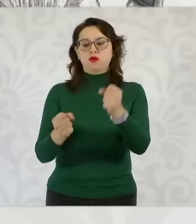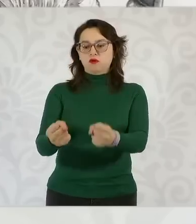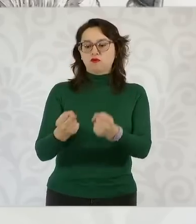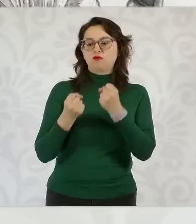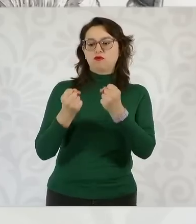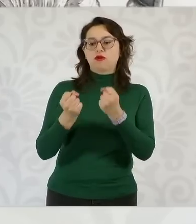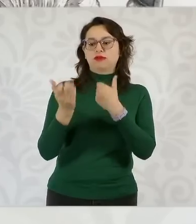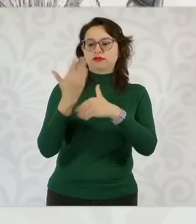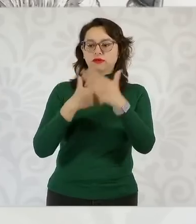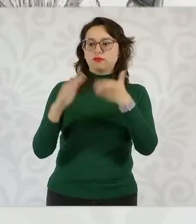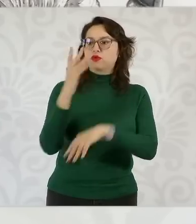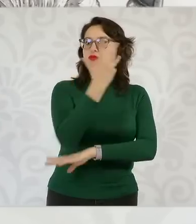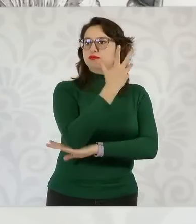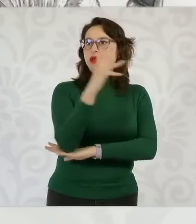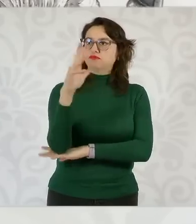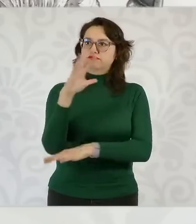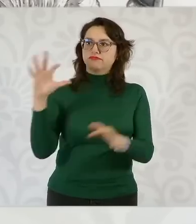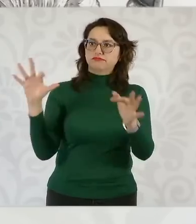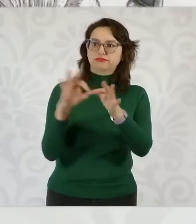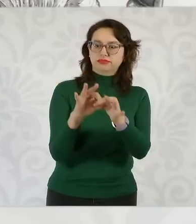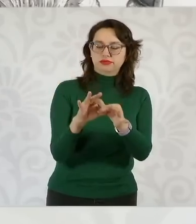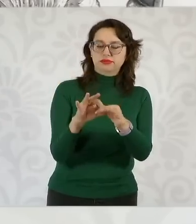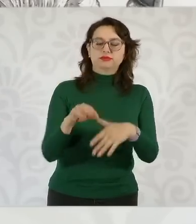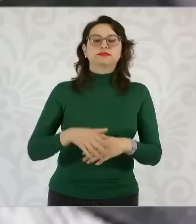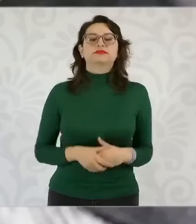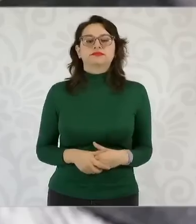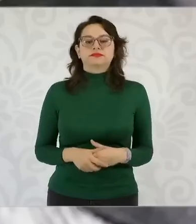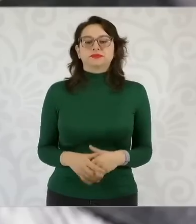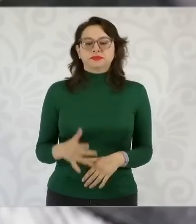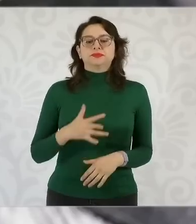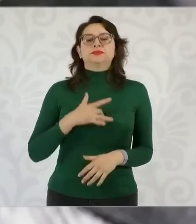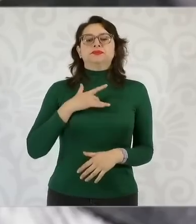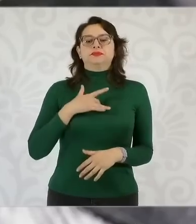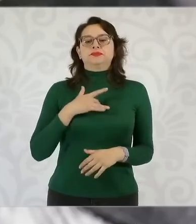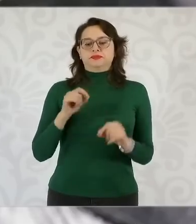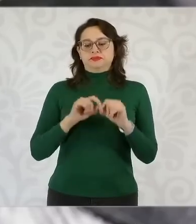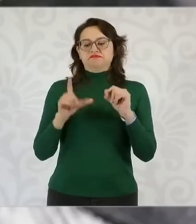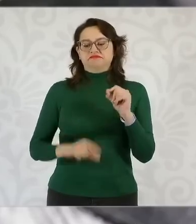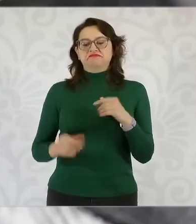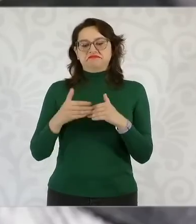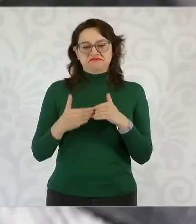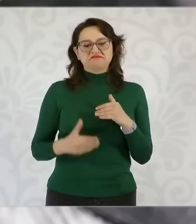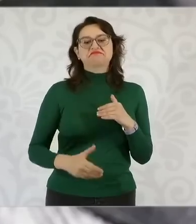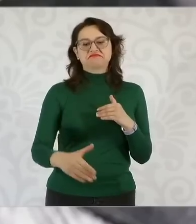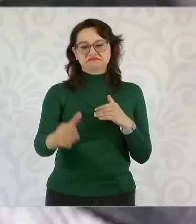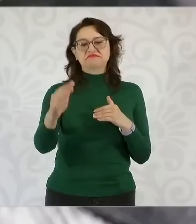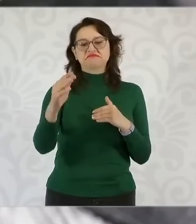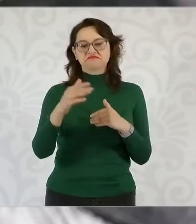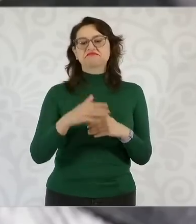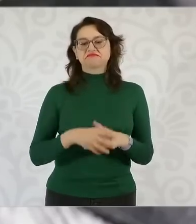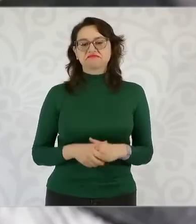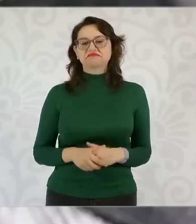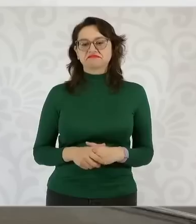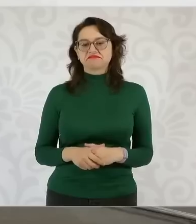sustentable yo estoy convencido de que los mejores años de México y de homeo están por venir Muchas